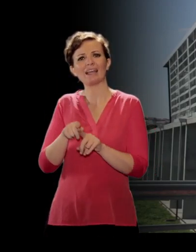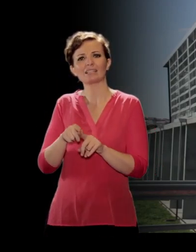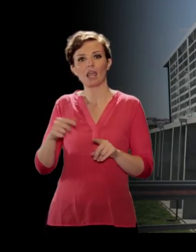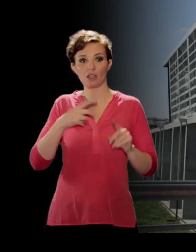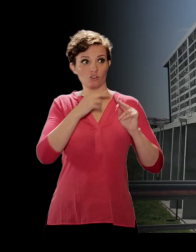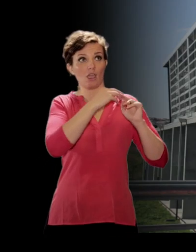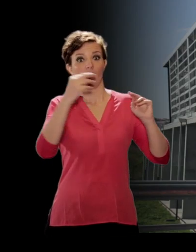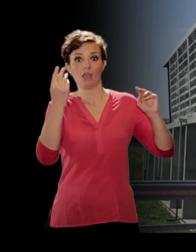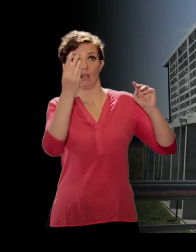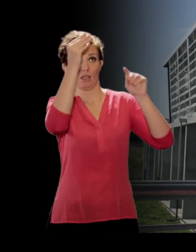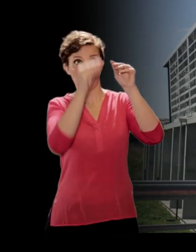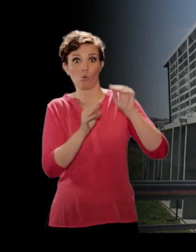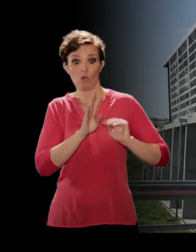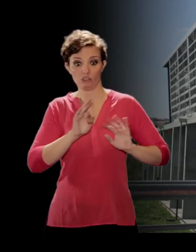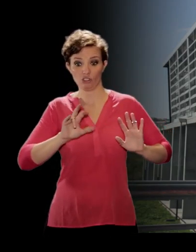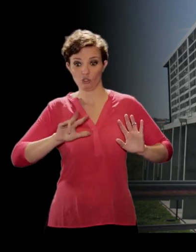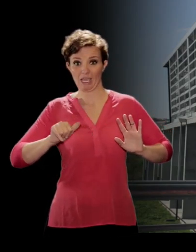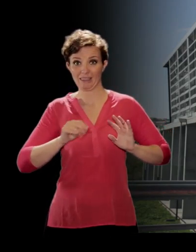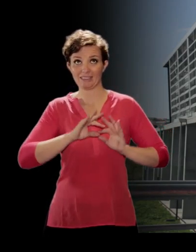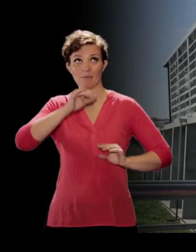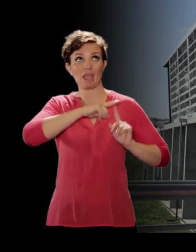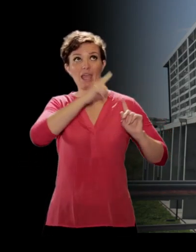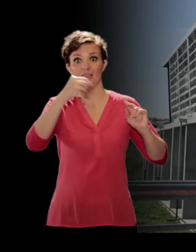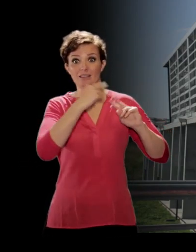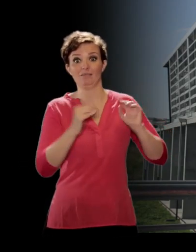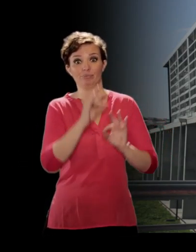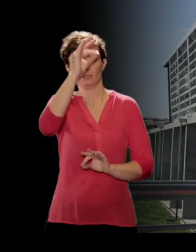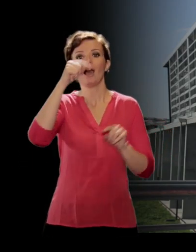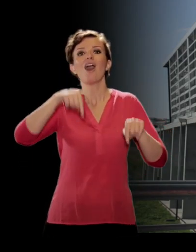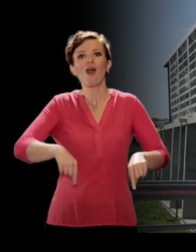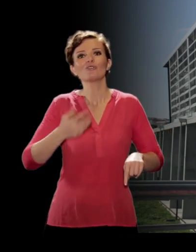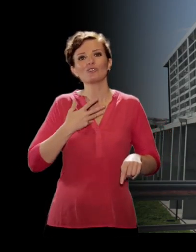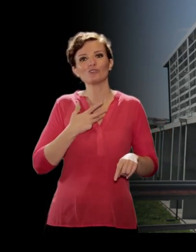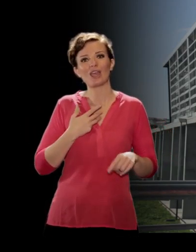oggi abbiamo il ponte di Akashi realizzato a Kobe, in Giappone.